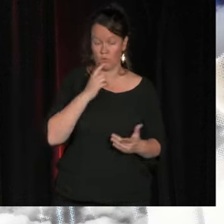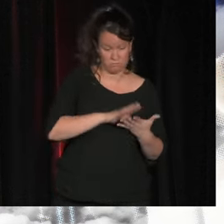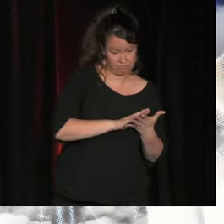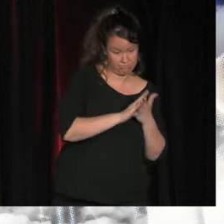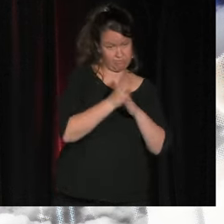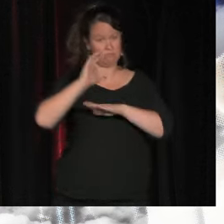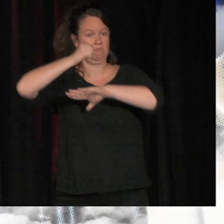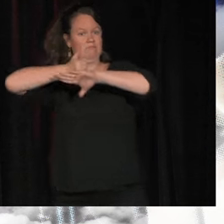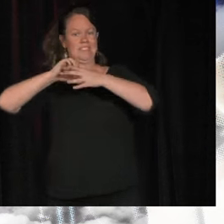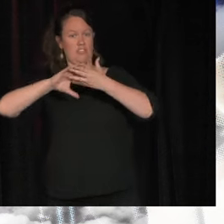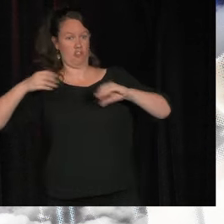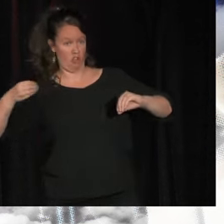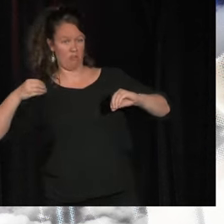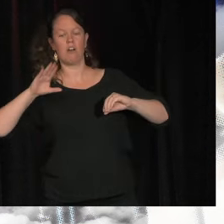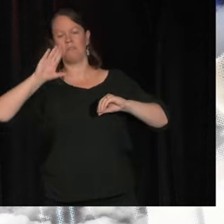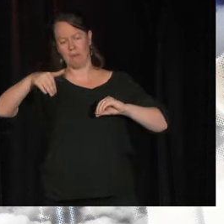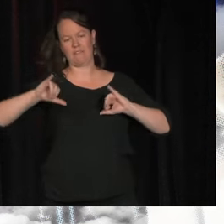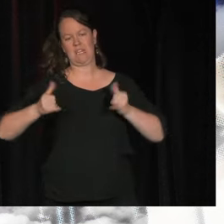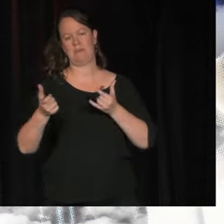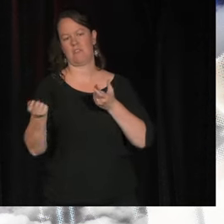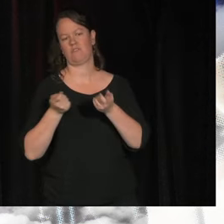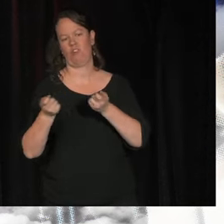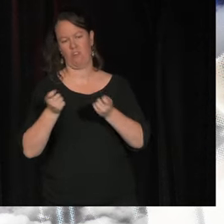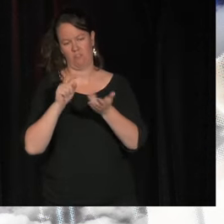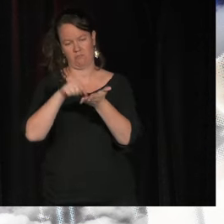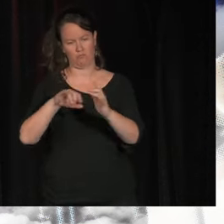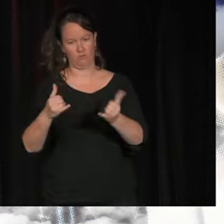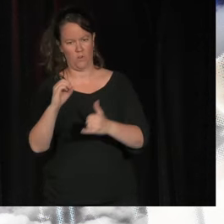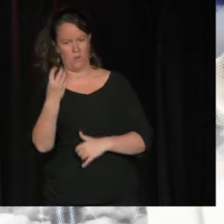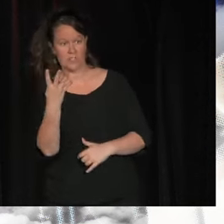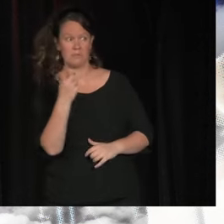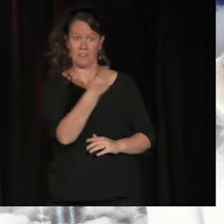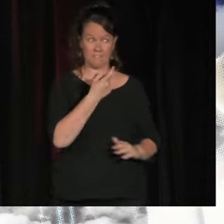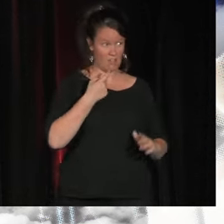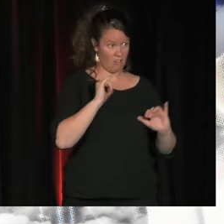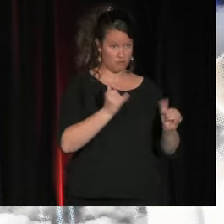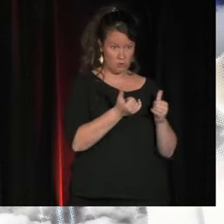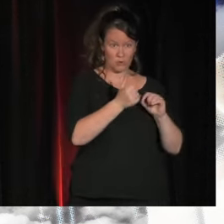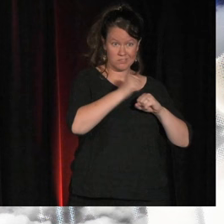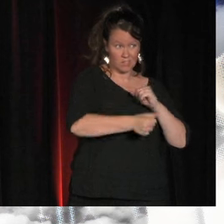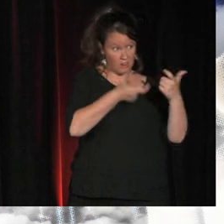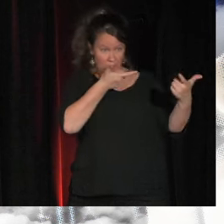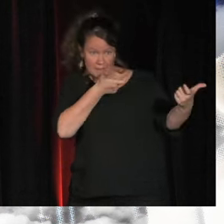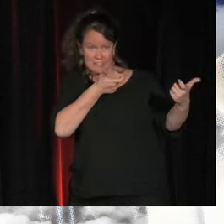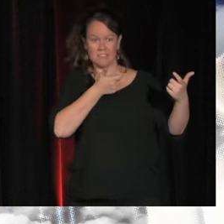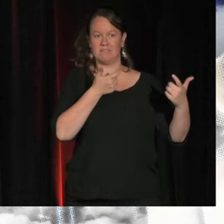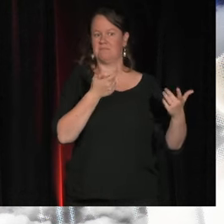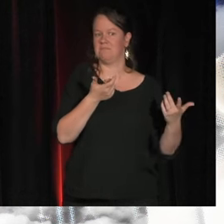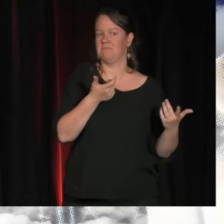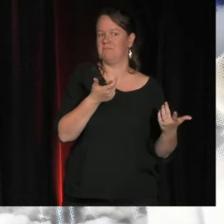Et après, game director sur Overwatch. Mais c'est vrai que c'est assez amusant qu'il vienne du FPS, parce que du coup, maintenant qu'il y a Overwatch, on comprend un peu mieux les choses.